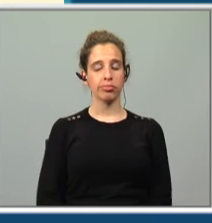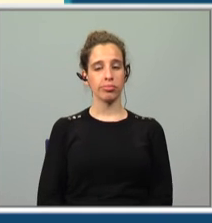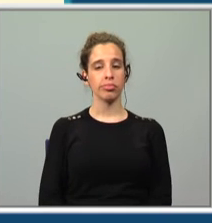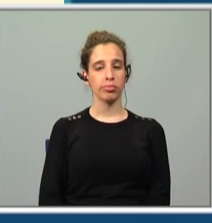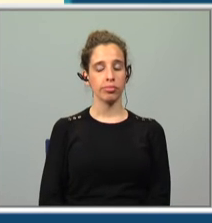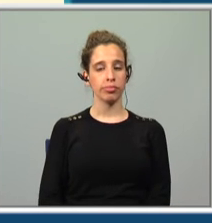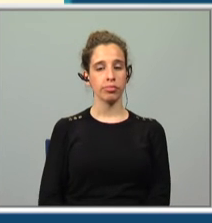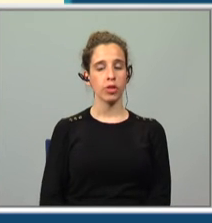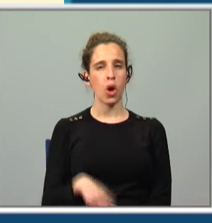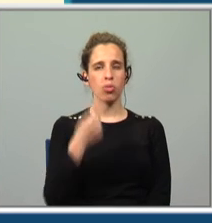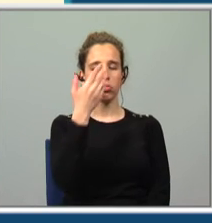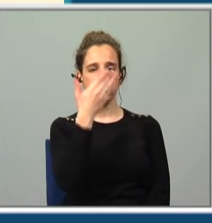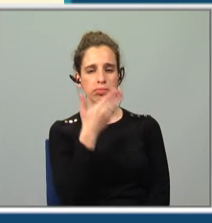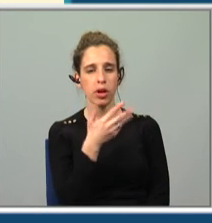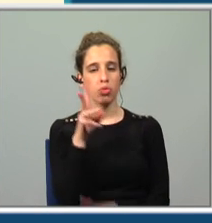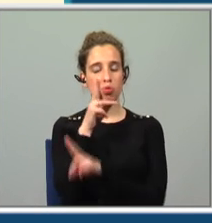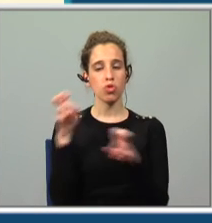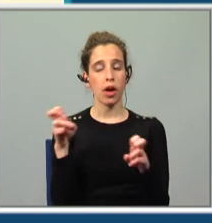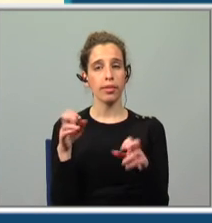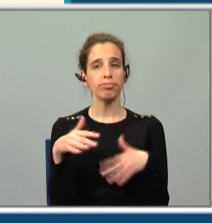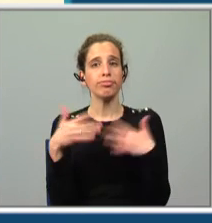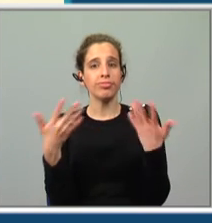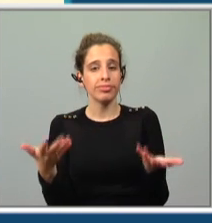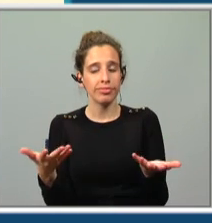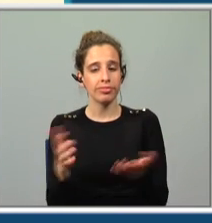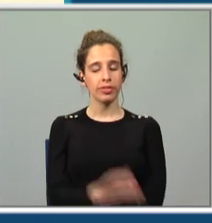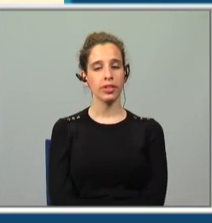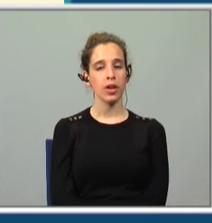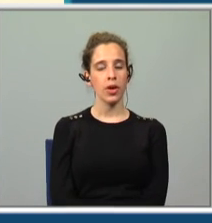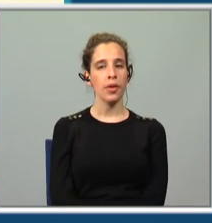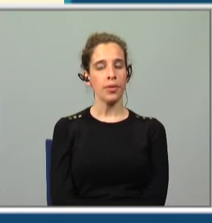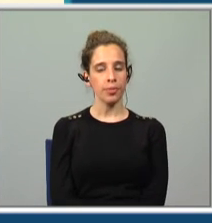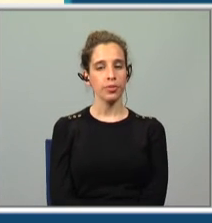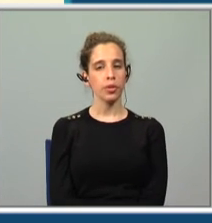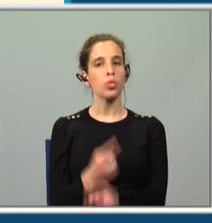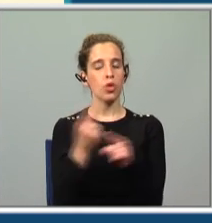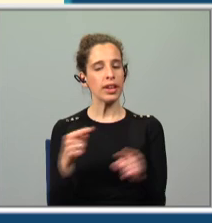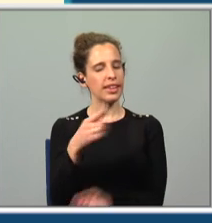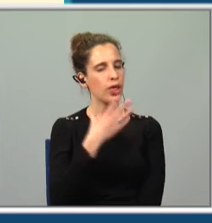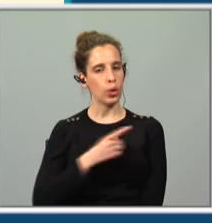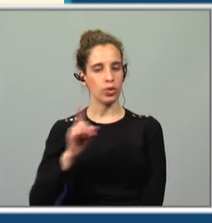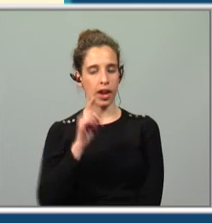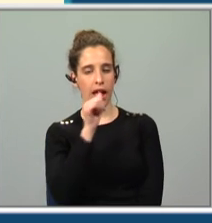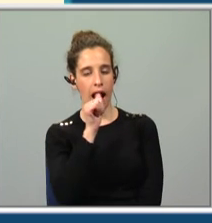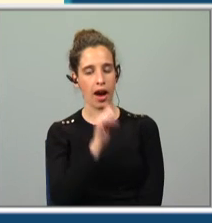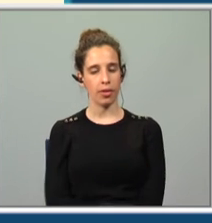um certo dia descobriu que final viu o motivo para ele não gostar de água então 有一天他發現他看到了他不喜歡水的原因